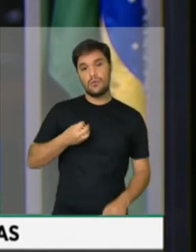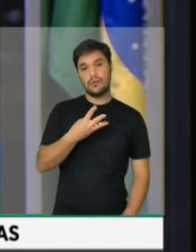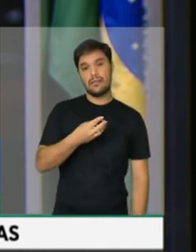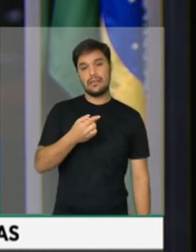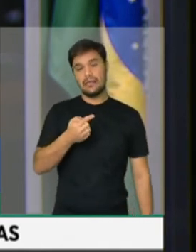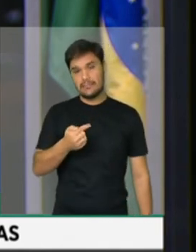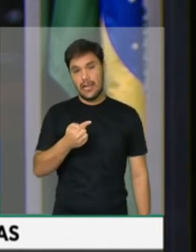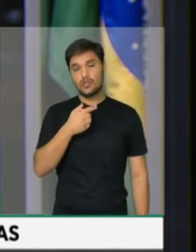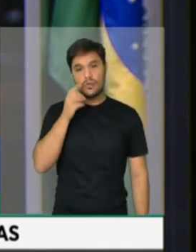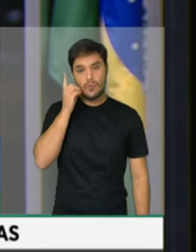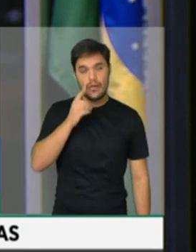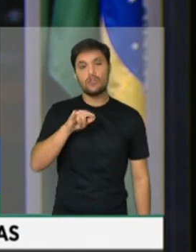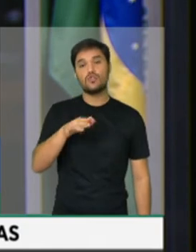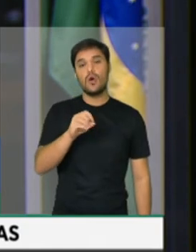AUTORIZAR ELETROBRAS, PORVENTURA, PERCAM EMPREGOS